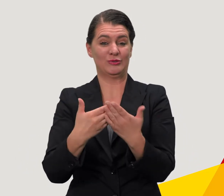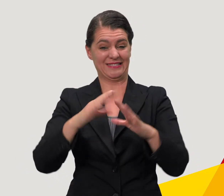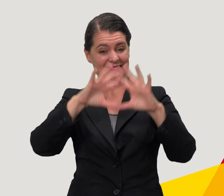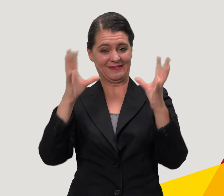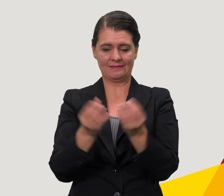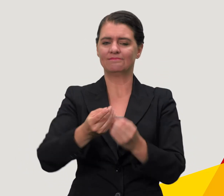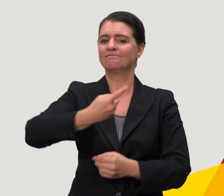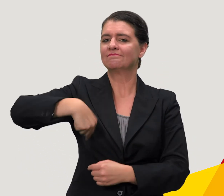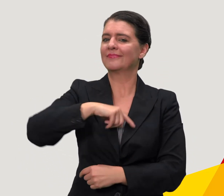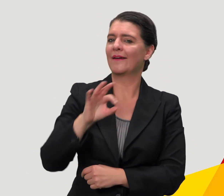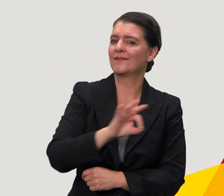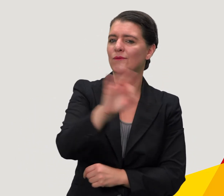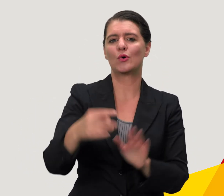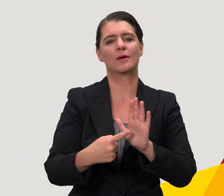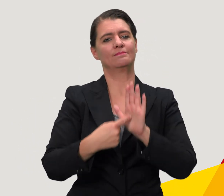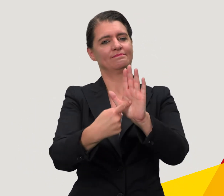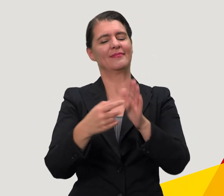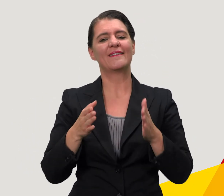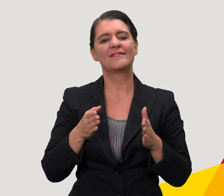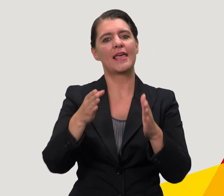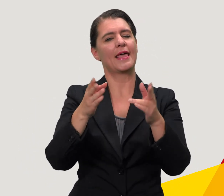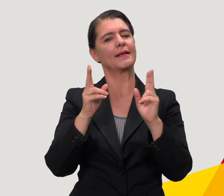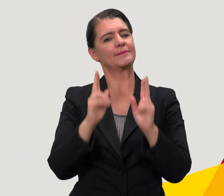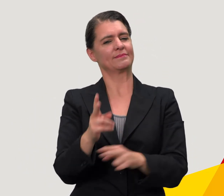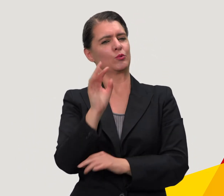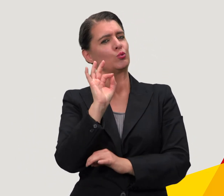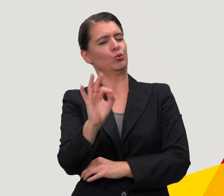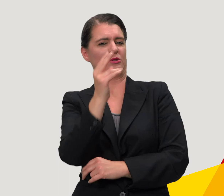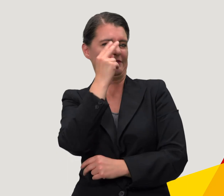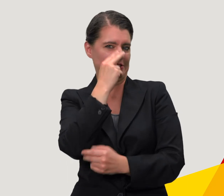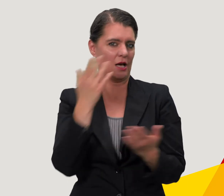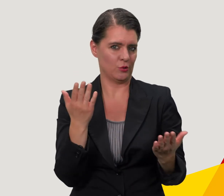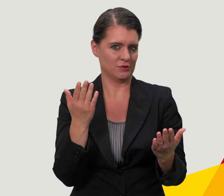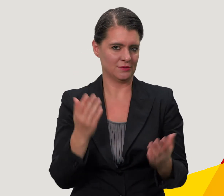Dafür stellen wir die Weichen.